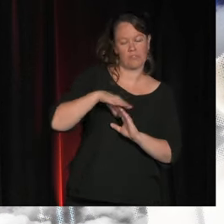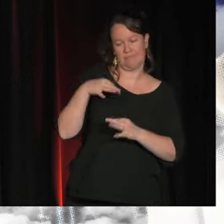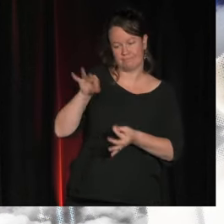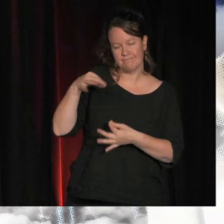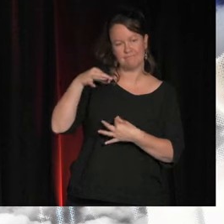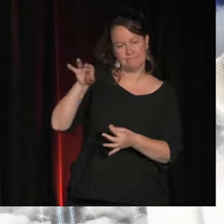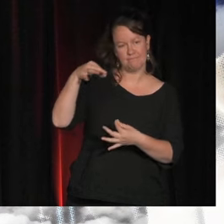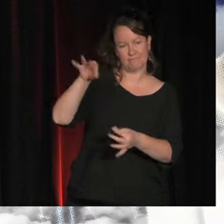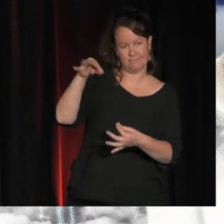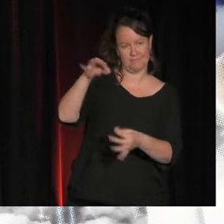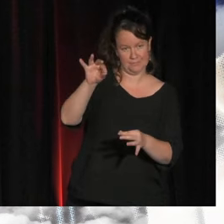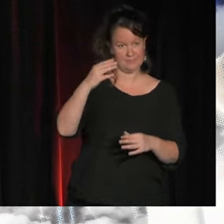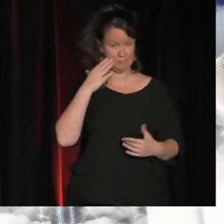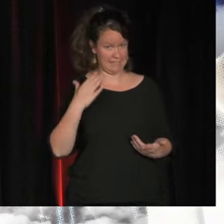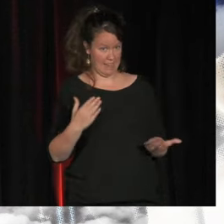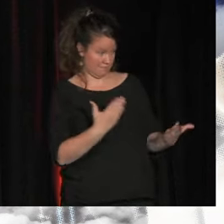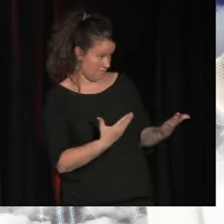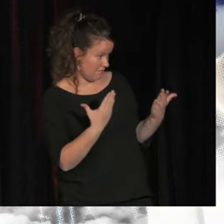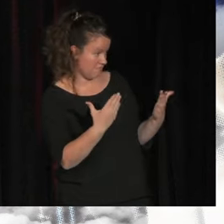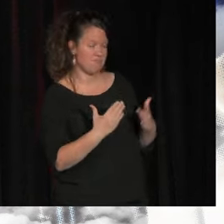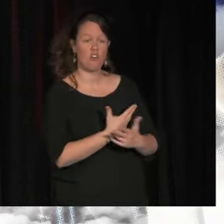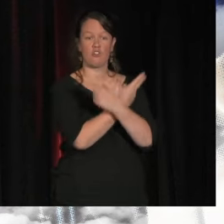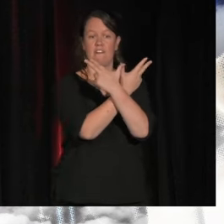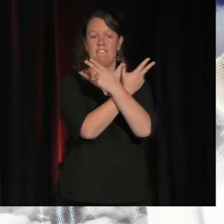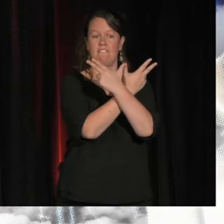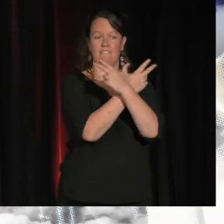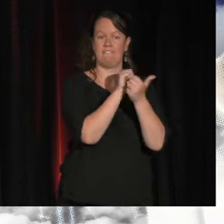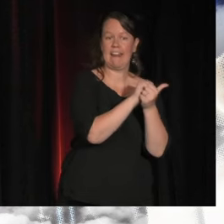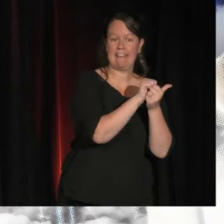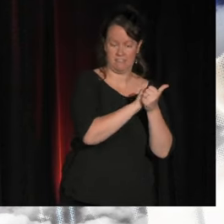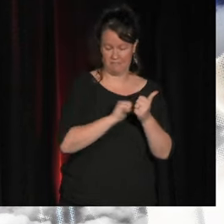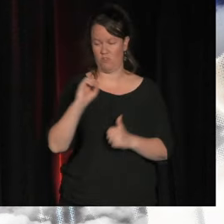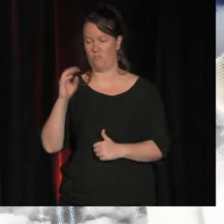si on regarde l'Overwatch League et la Call of Duty League, puisqu'ils ont créé la même chose, depuis que ça existe,